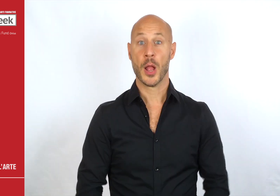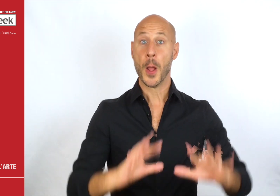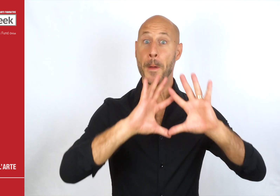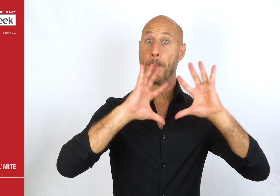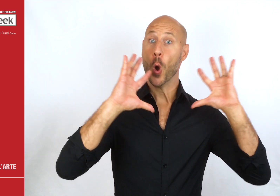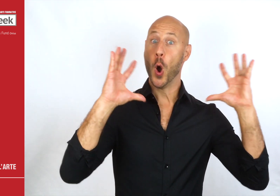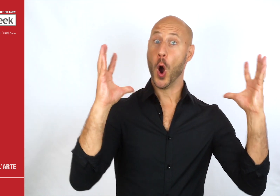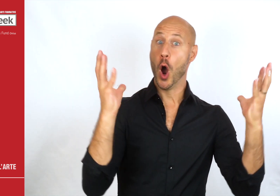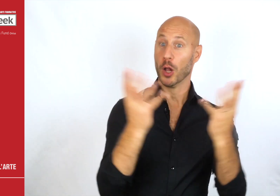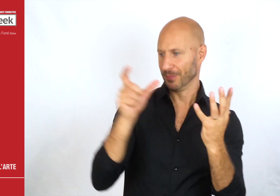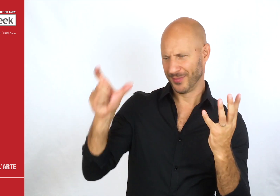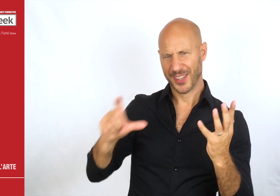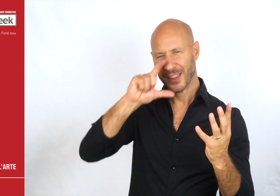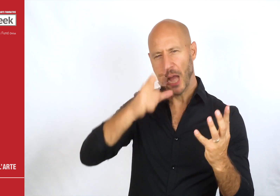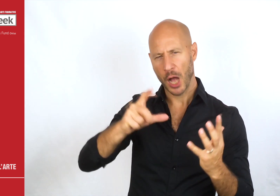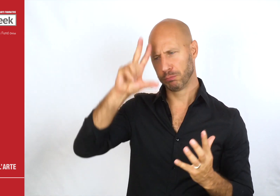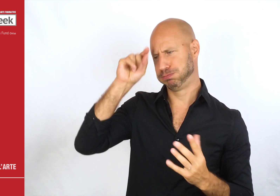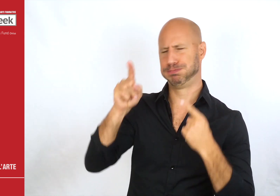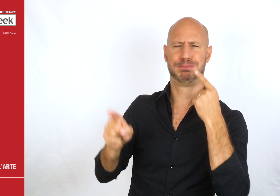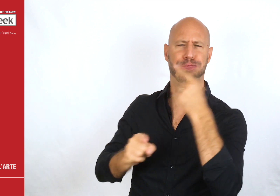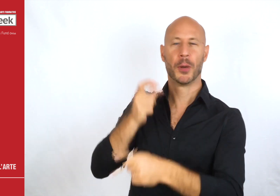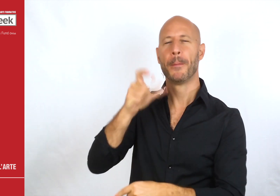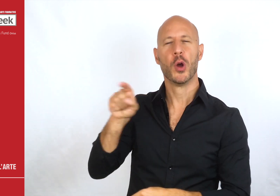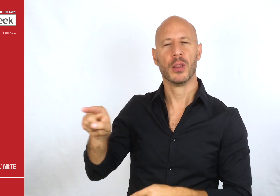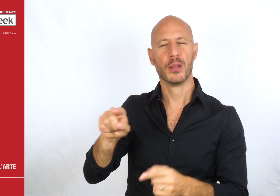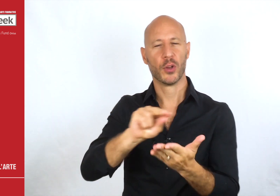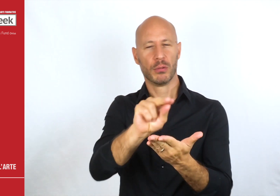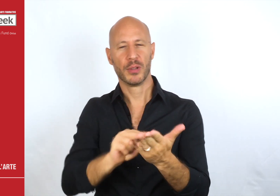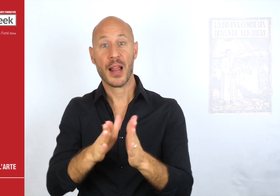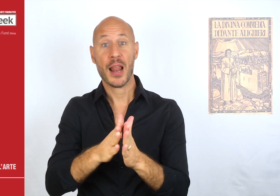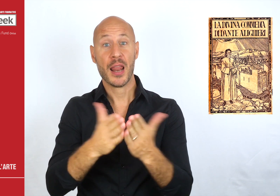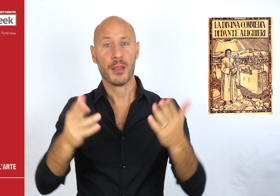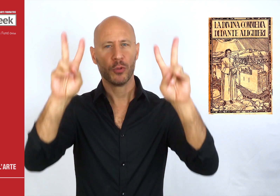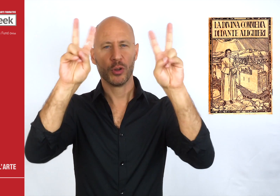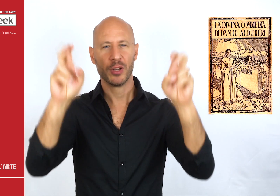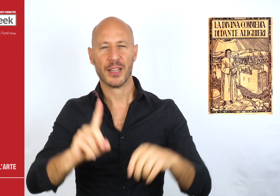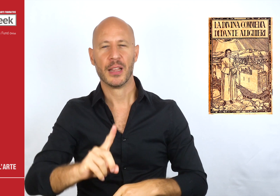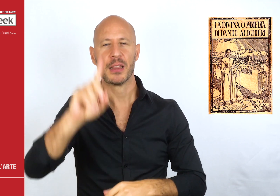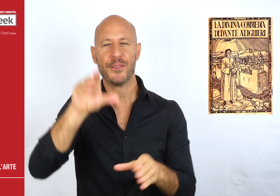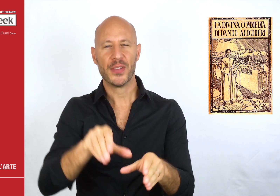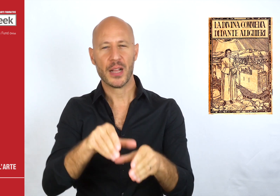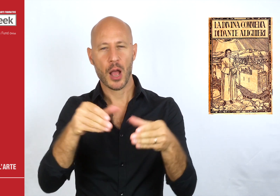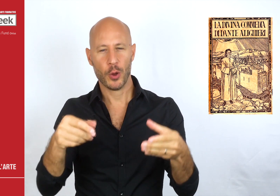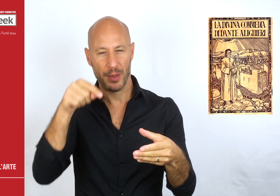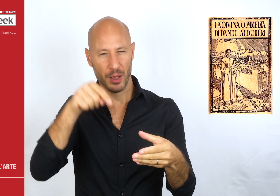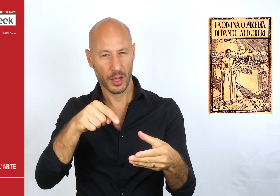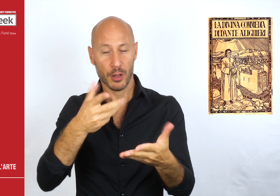Dante è noto in tutto il mondo per aver scritto la Divina Commedia,